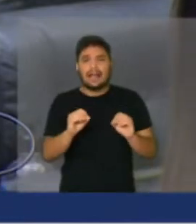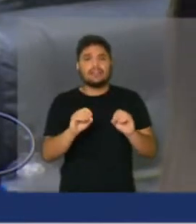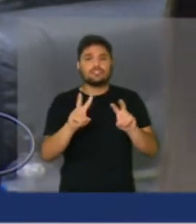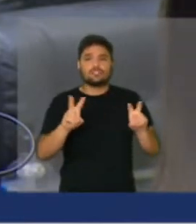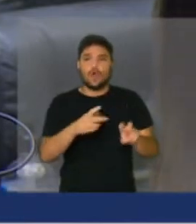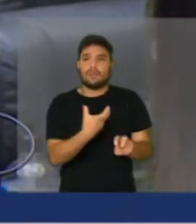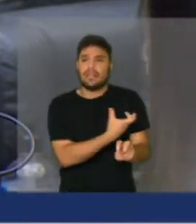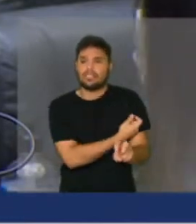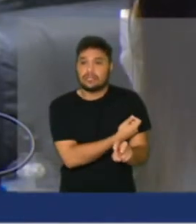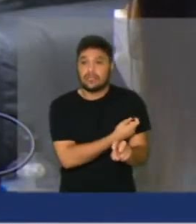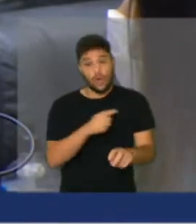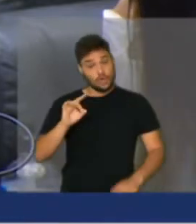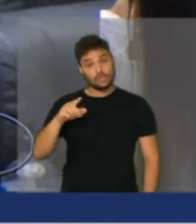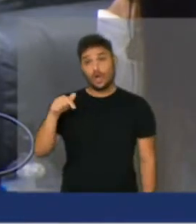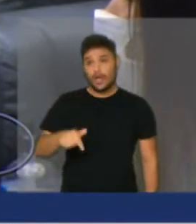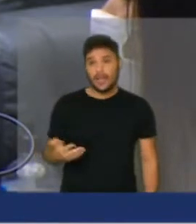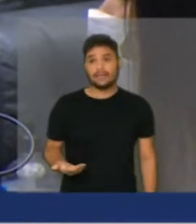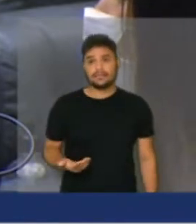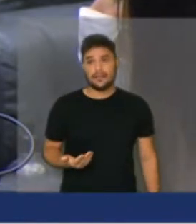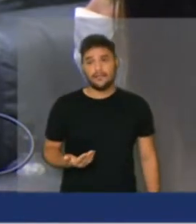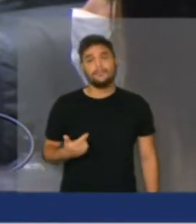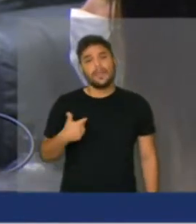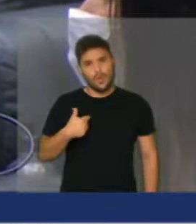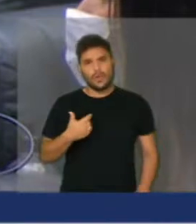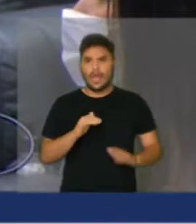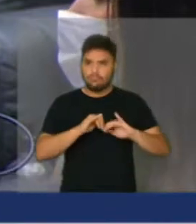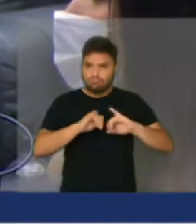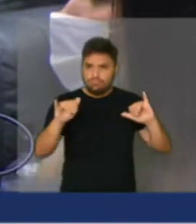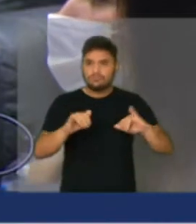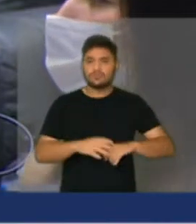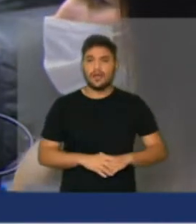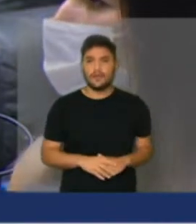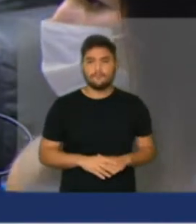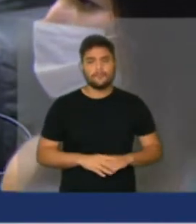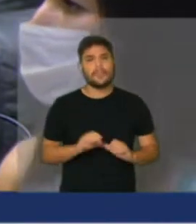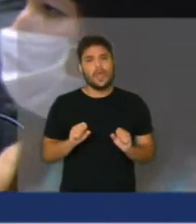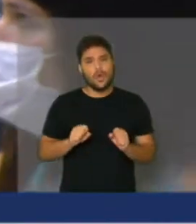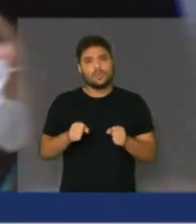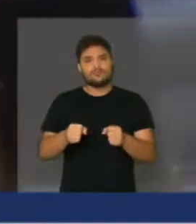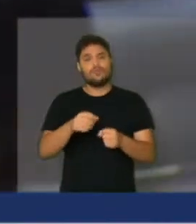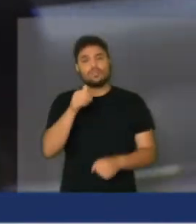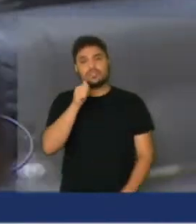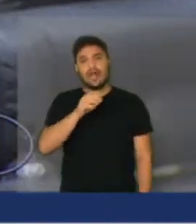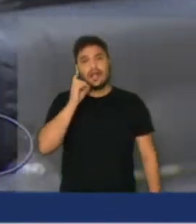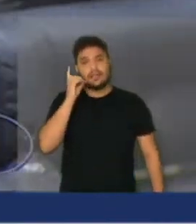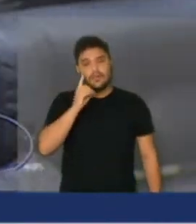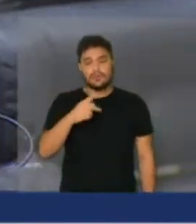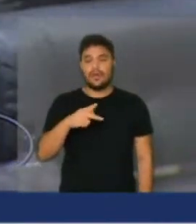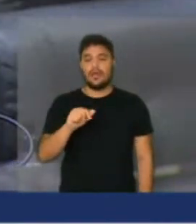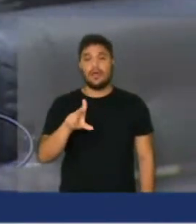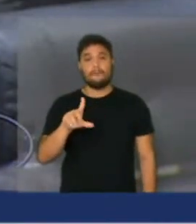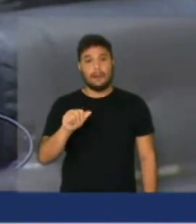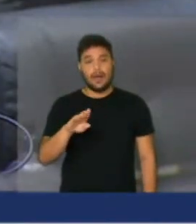REGISTRAR O... O ESFORÇO DA DEPUTADA PAULA BELMONTE, FEZ UM ESFORÇO MUITO GRANDE, AGRADECER INCLUSIVE A INCORPORAÇÃO DO TEXTO NOSSO